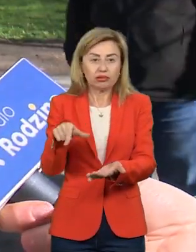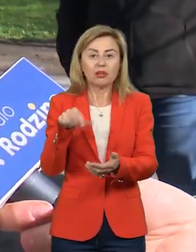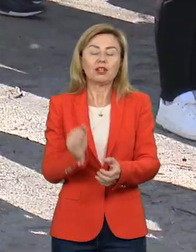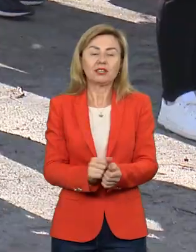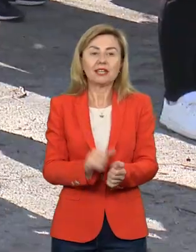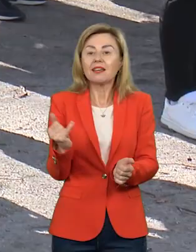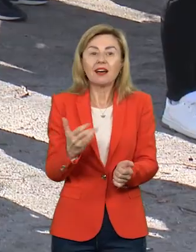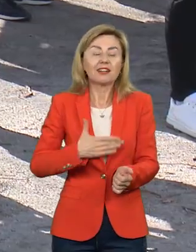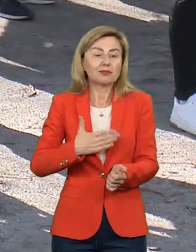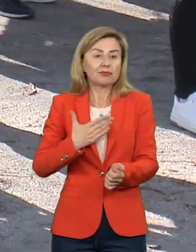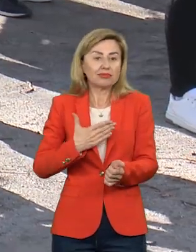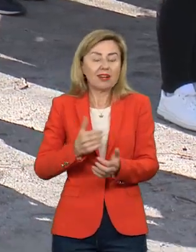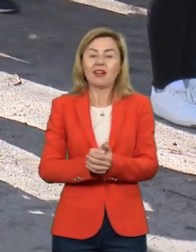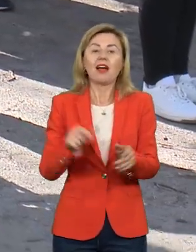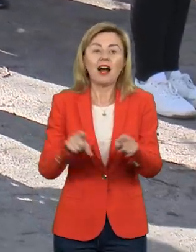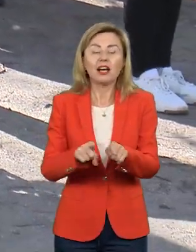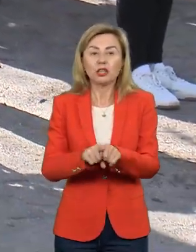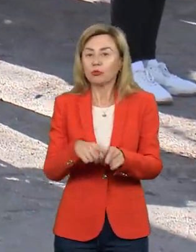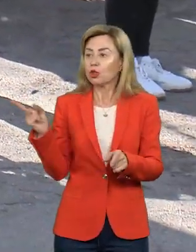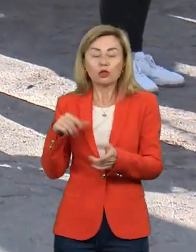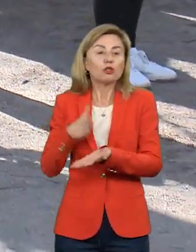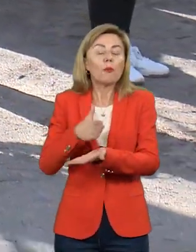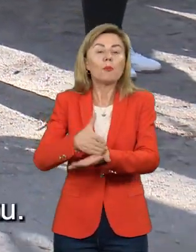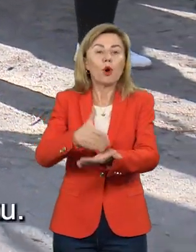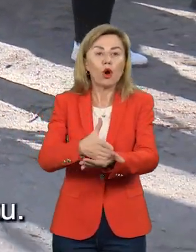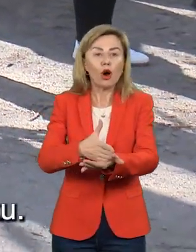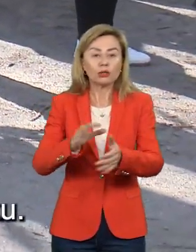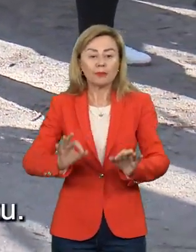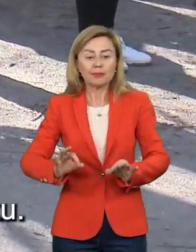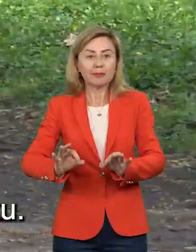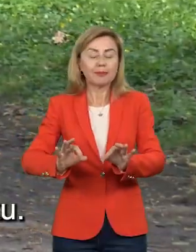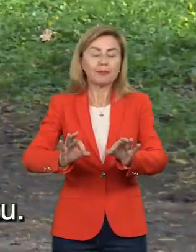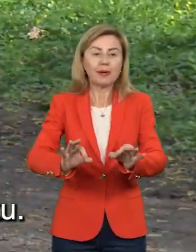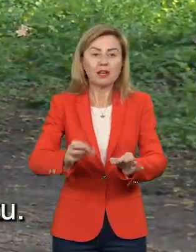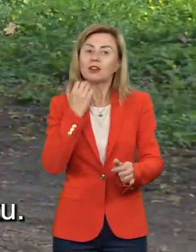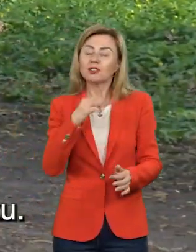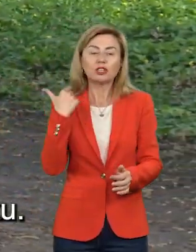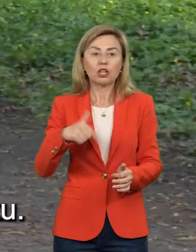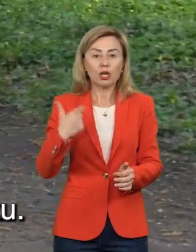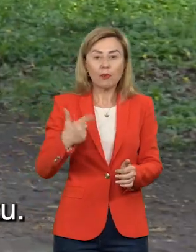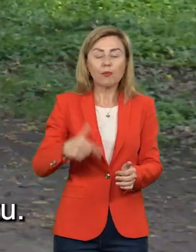Może ktoś mnie popcha z kolegów albo z koleżanek, zobaczę jak to jest, bo nigdy nie siedziałem na takim wózku.